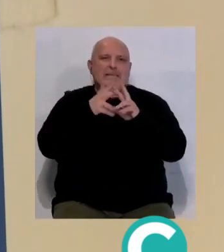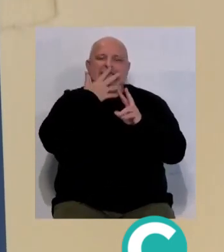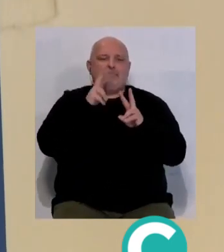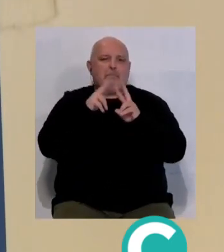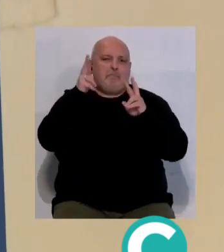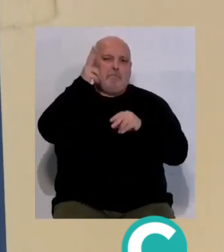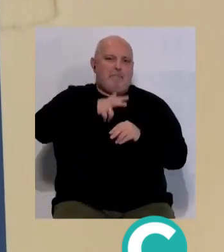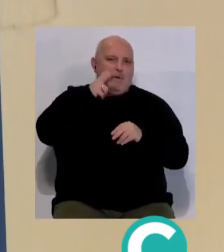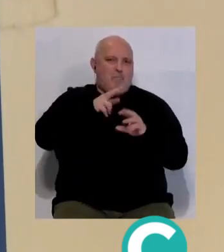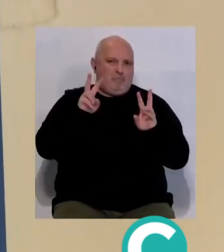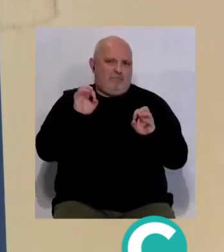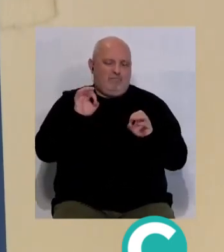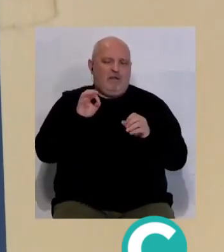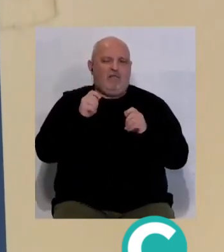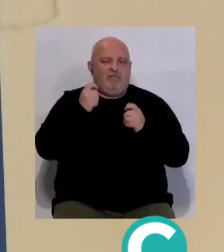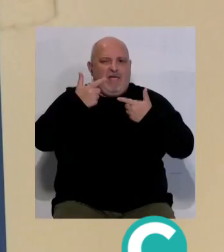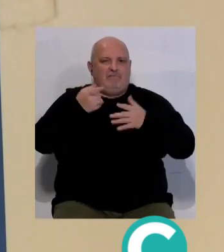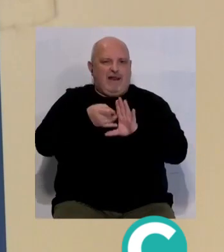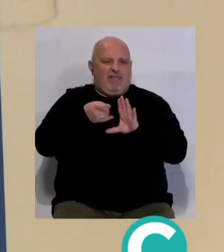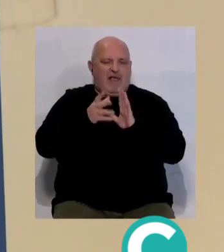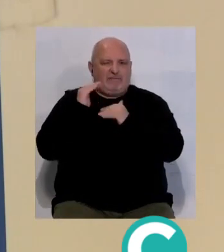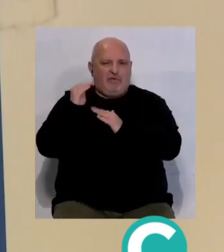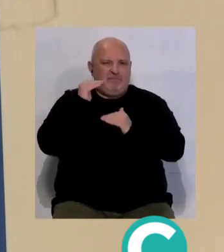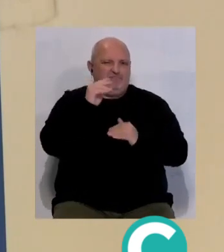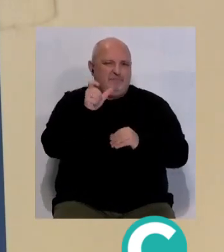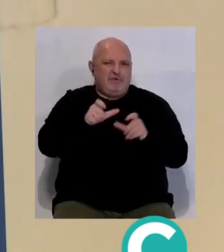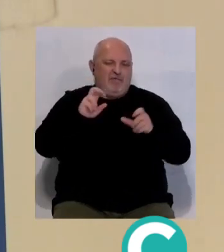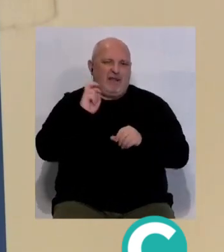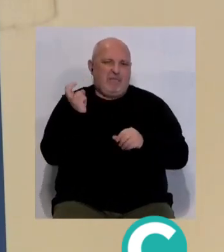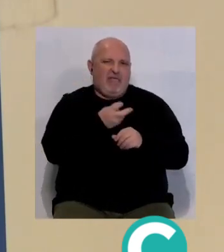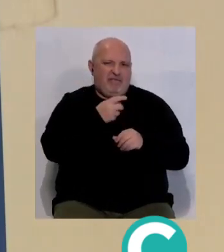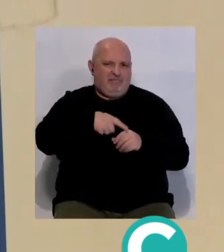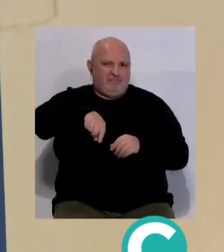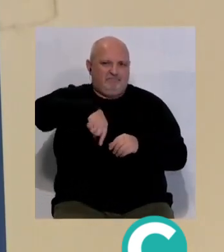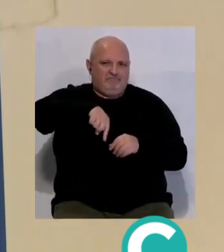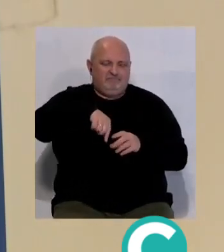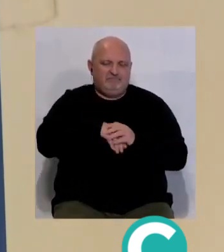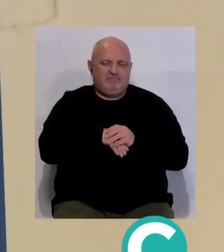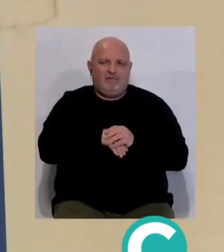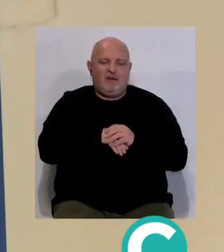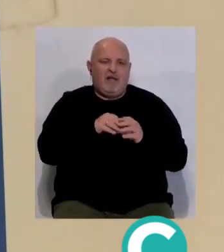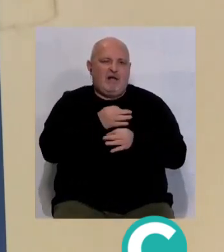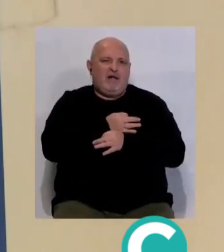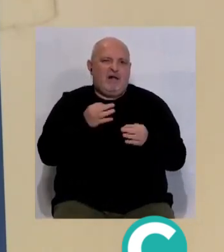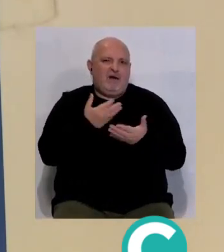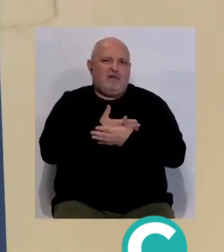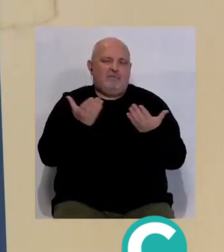permite darle solidez y darle especialmente un un foco adecuado a todos los planteamientos que